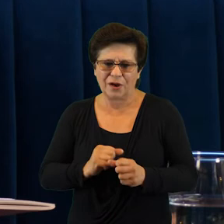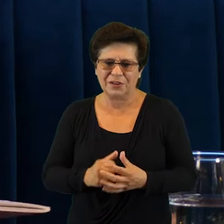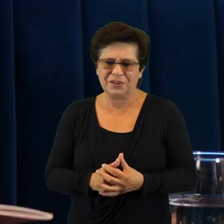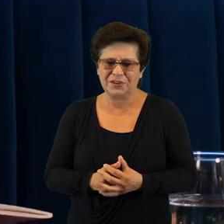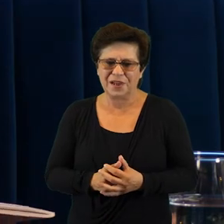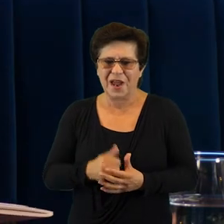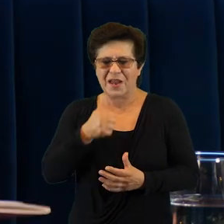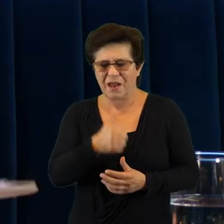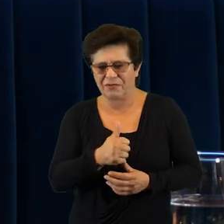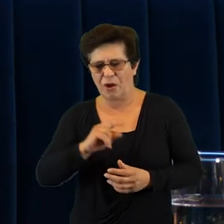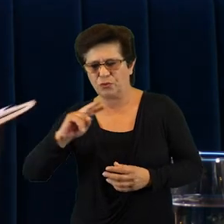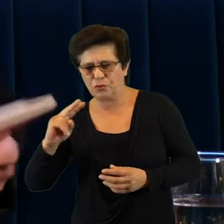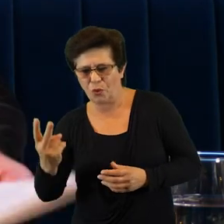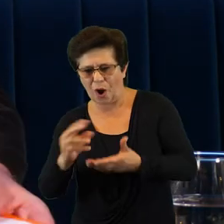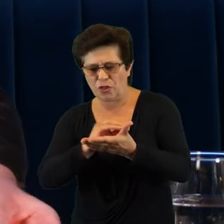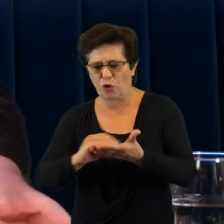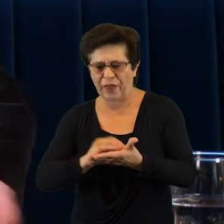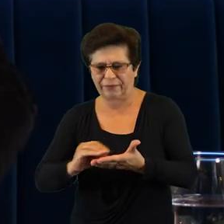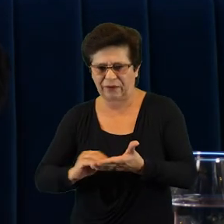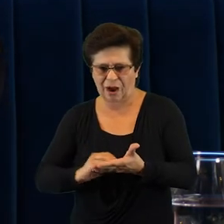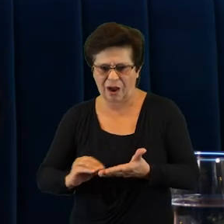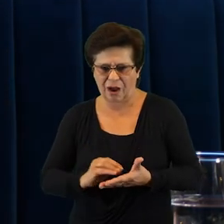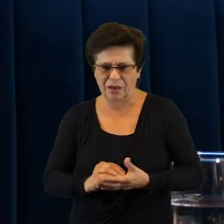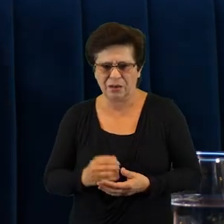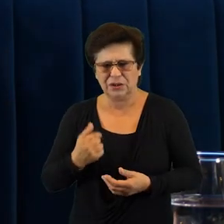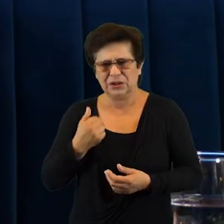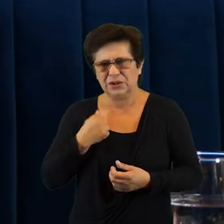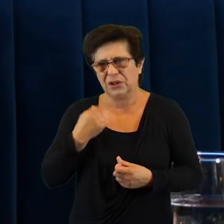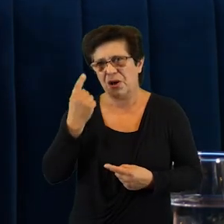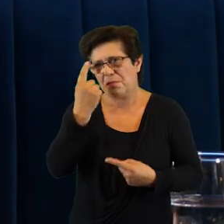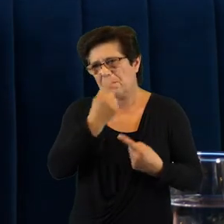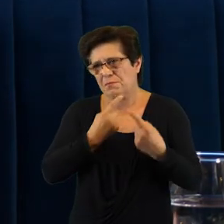I takie to były nasze rozmowy. Proszę państwa, zastanawiałem się, co znaczy między wierszami?